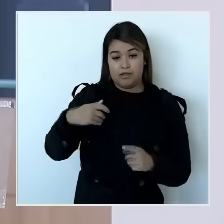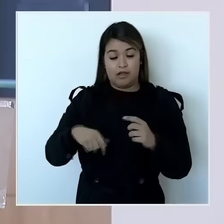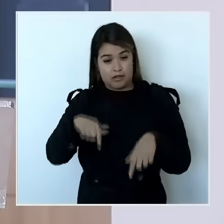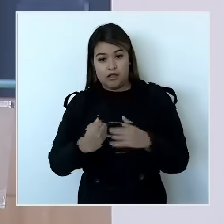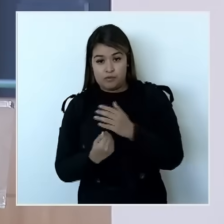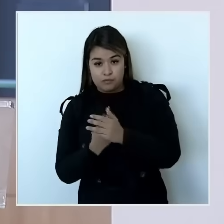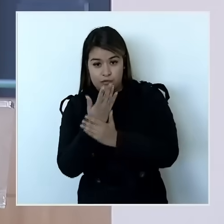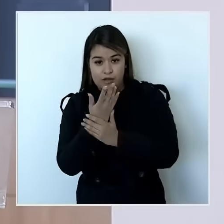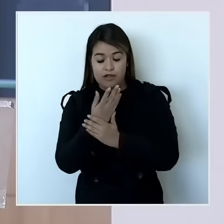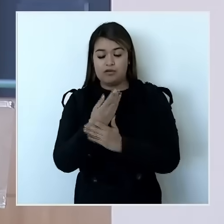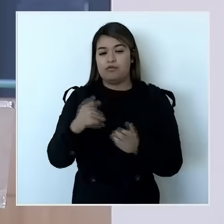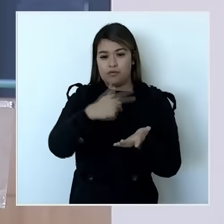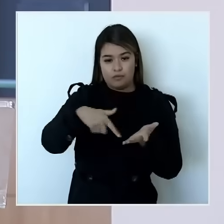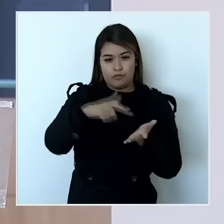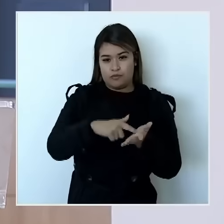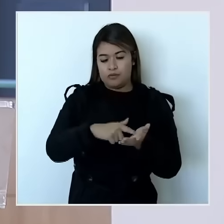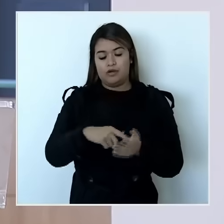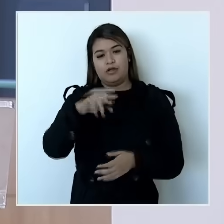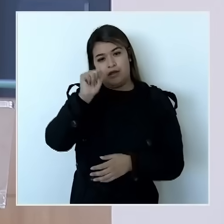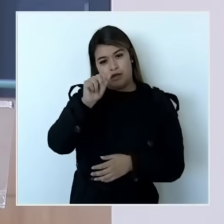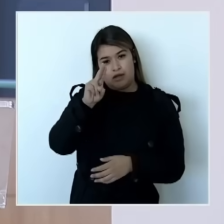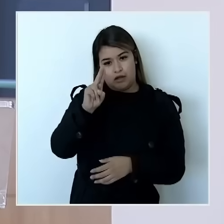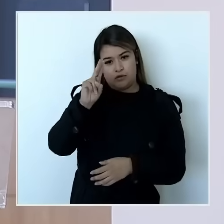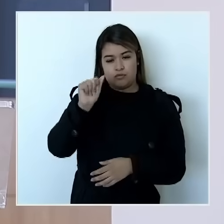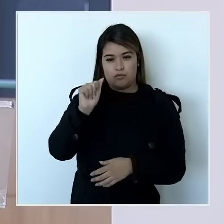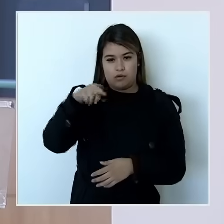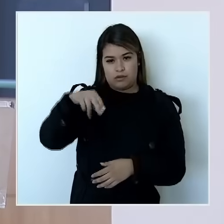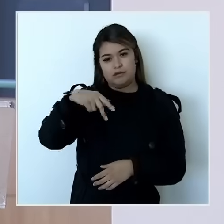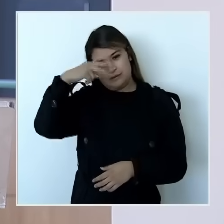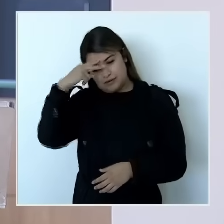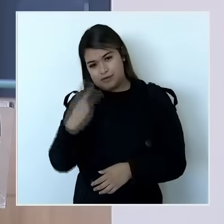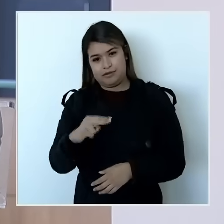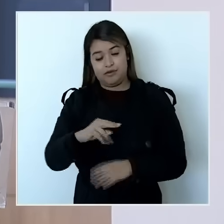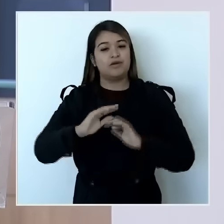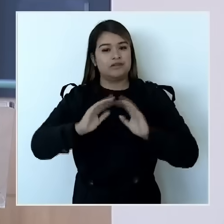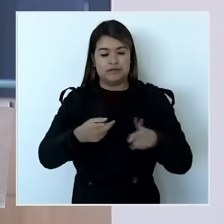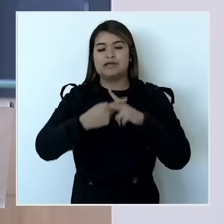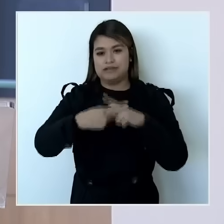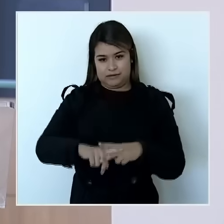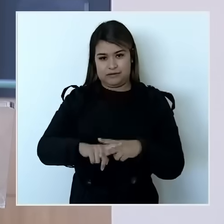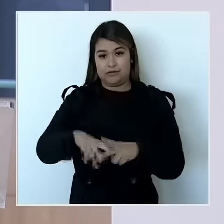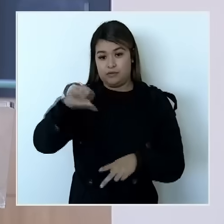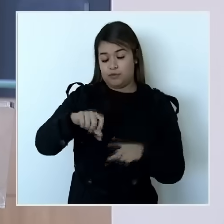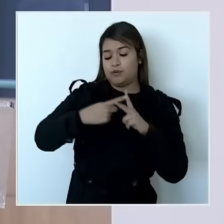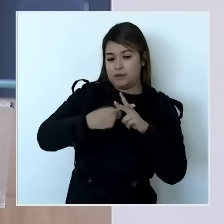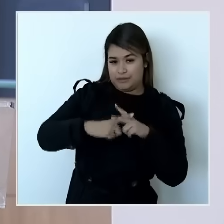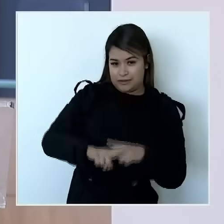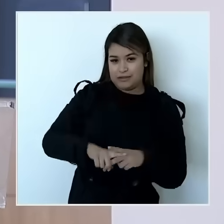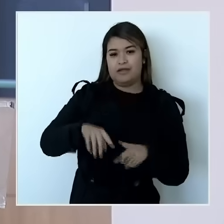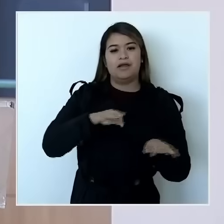de México le ha llegado su tiempo y a partir de hoy estará iniciando su operación para ponerse al